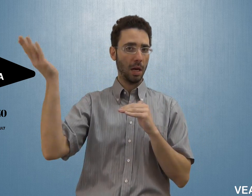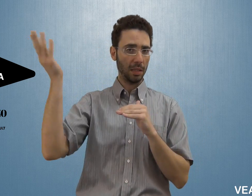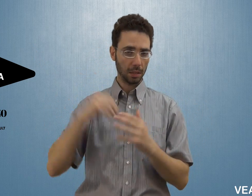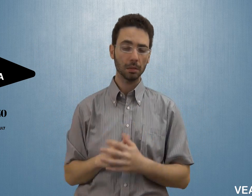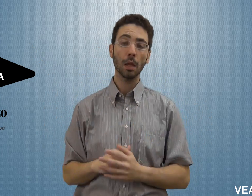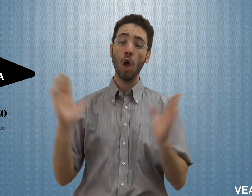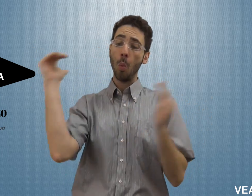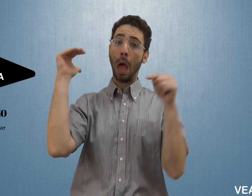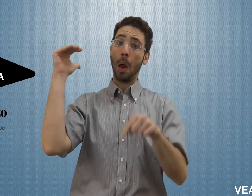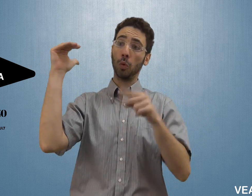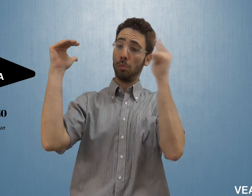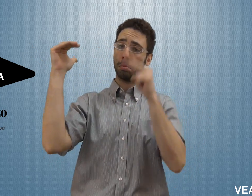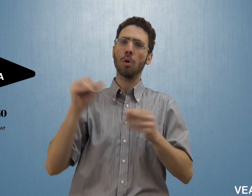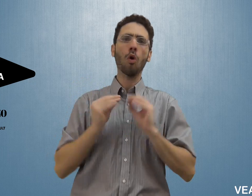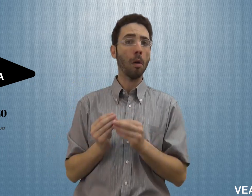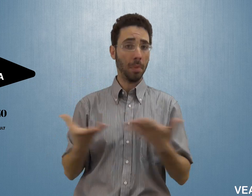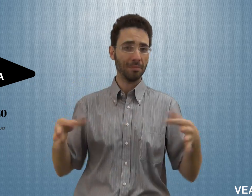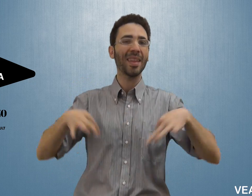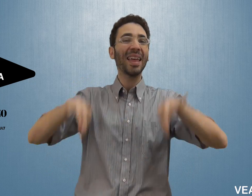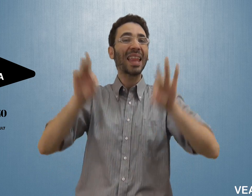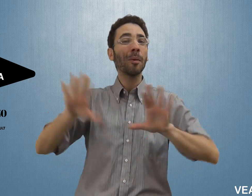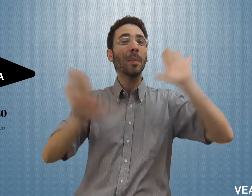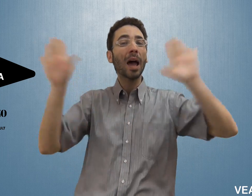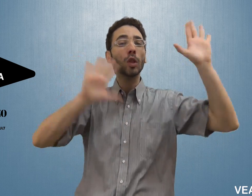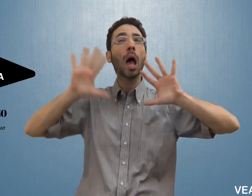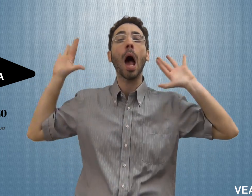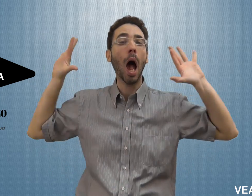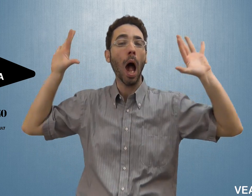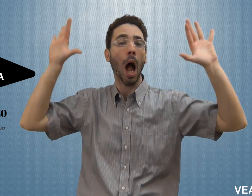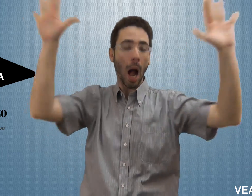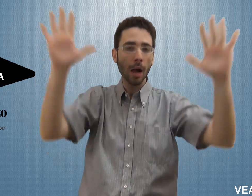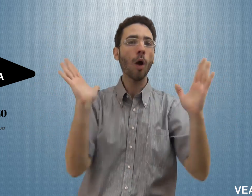che nello straordinario ambiente creato dal tappeto diventano